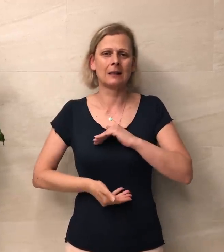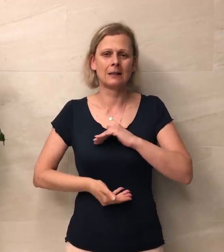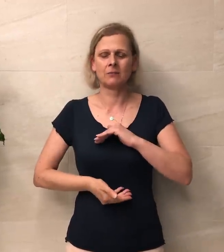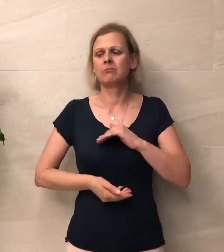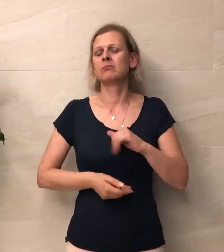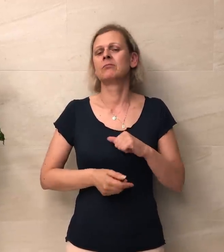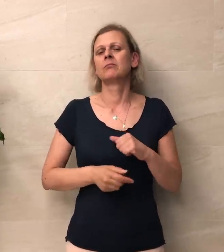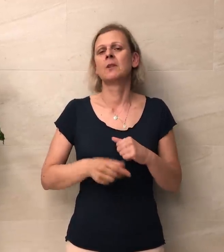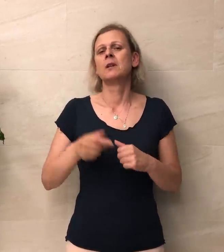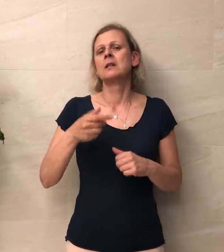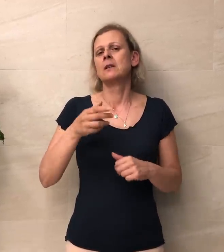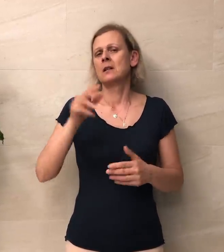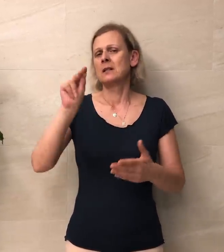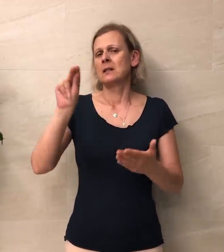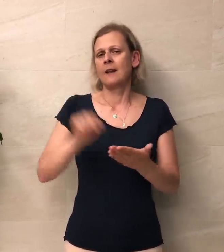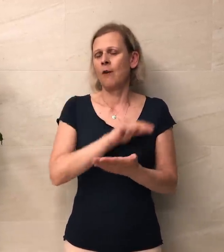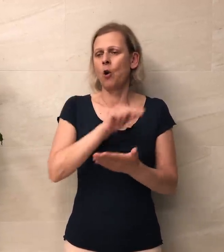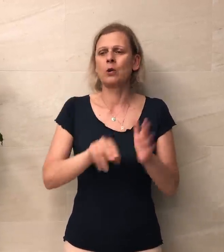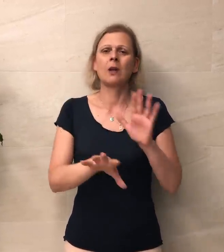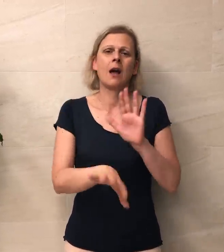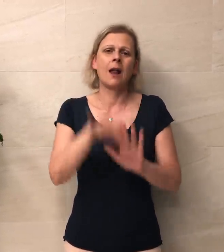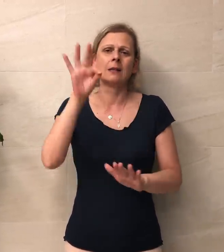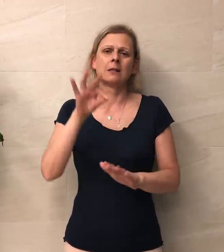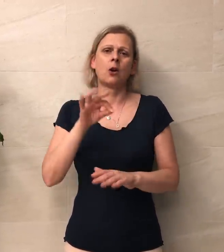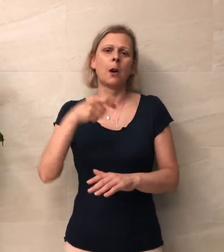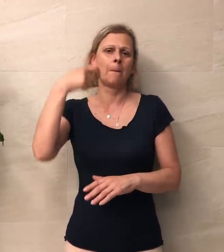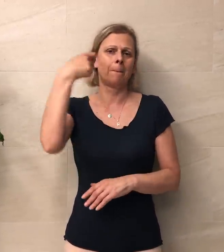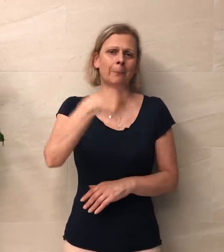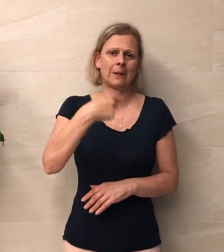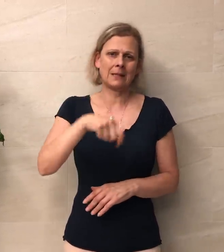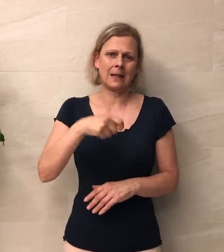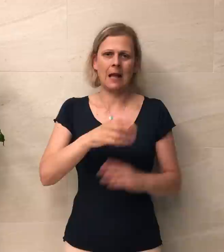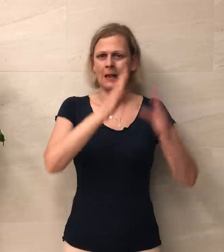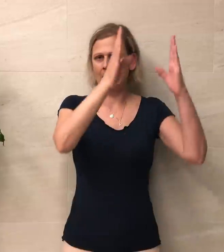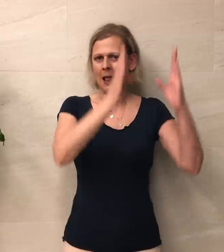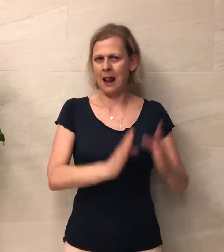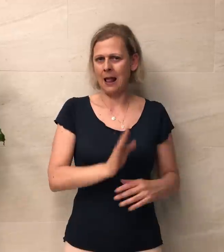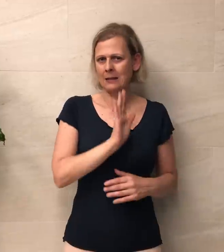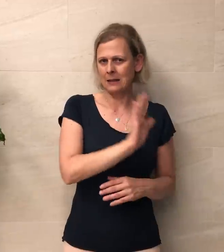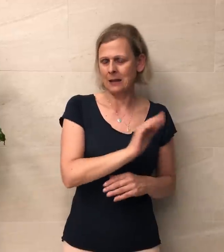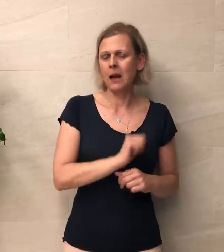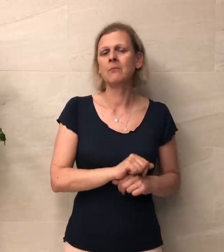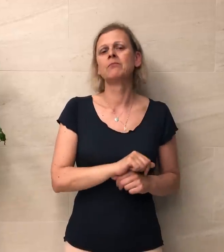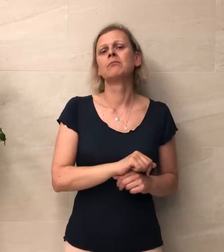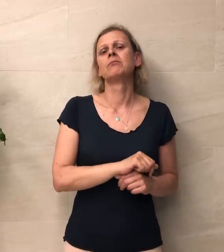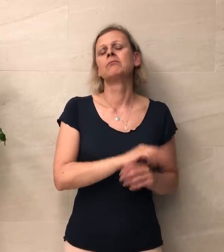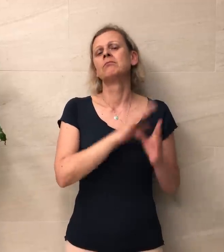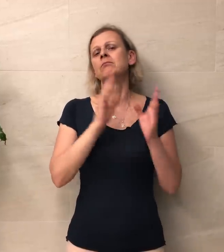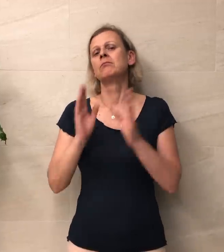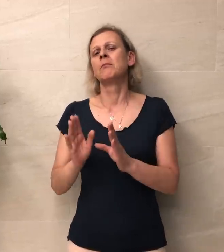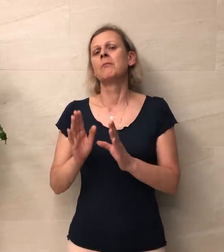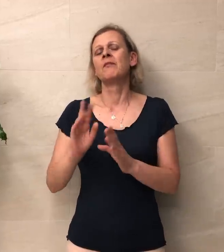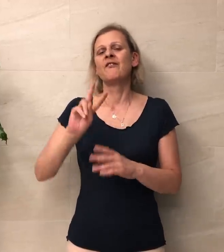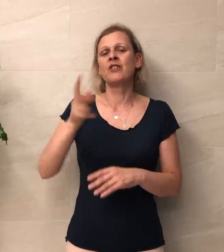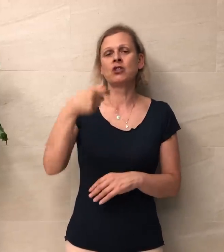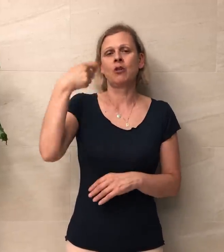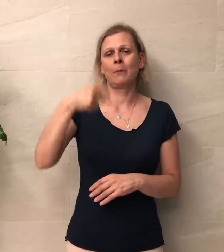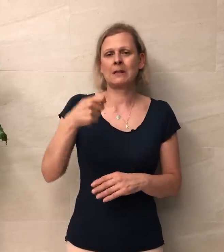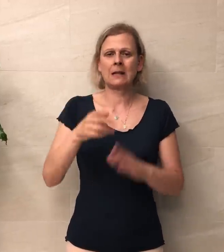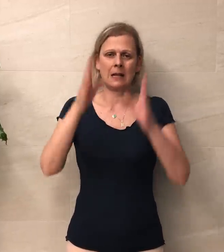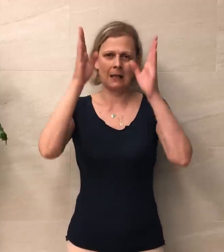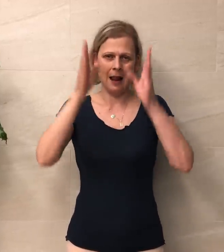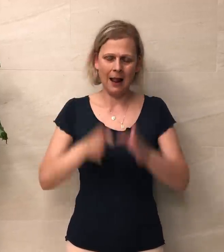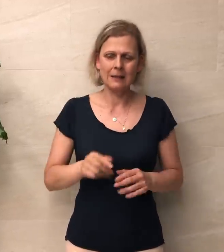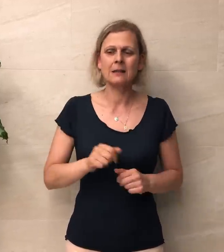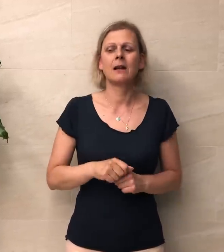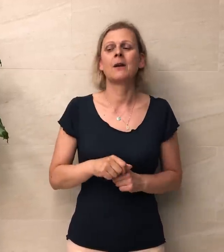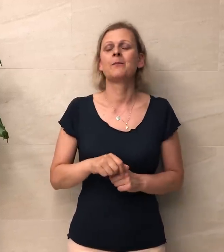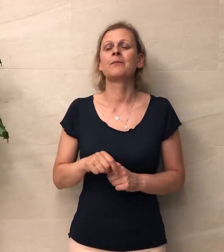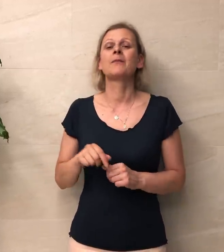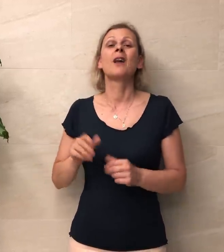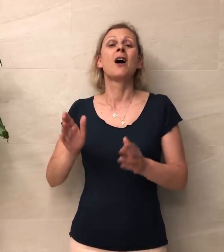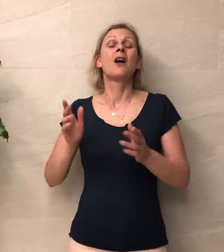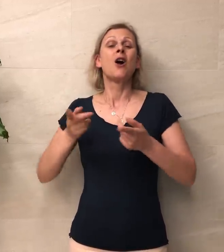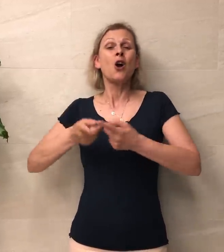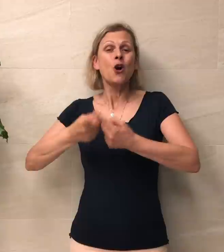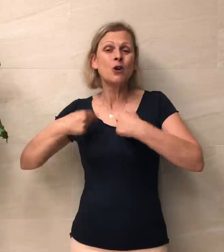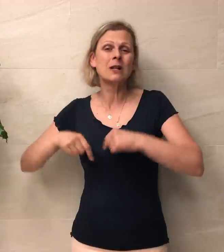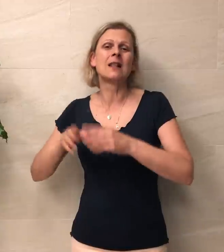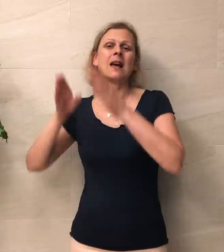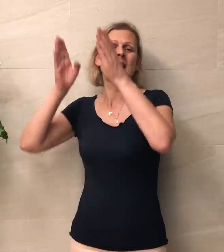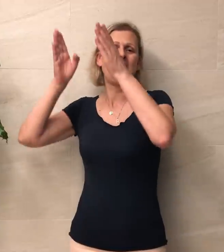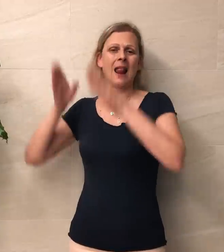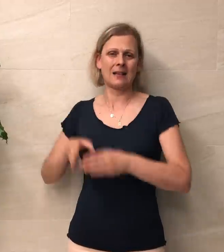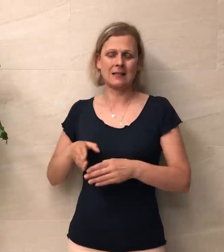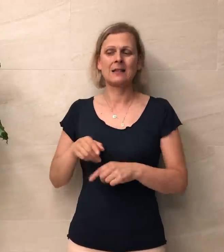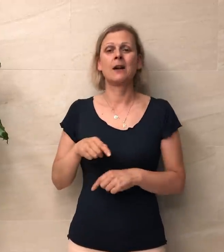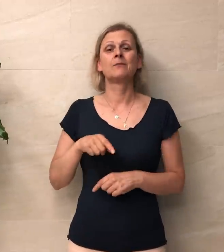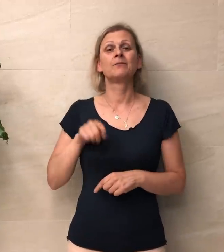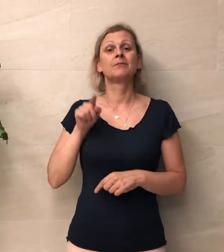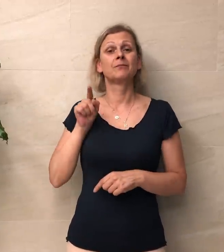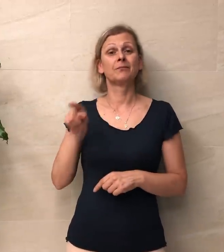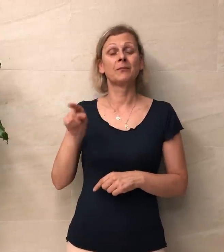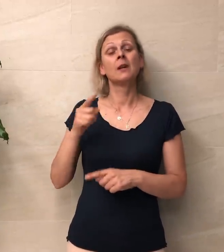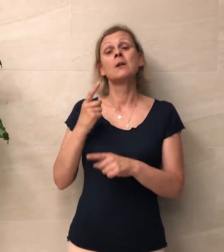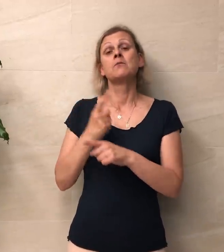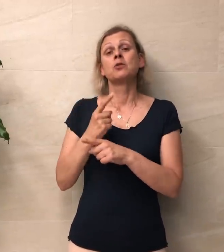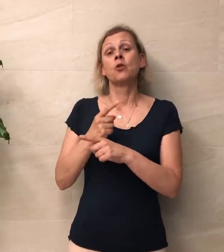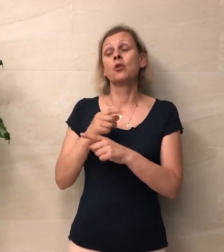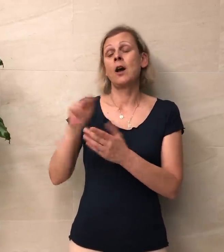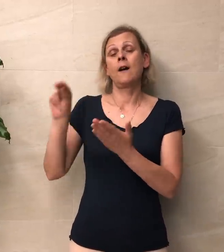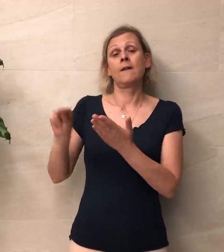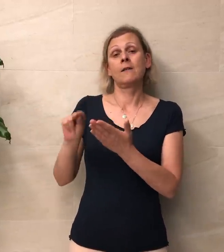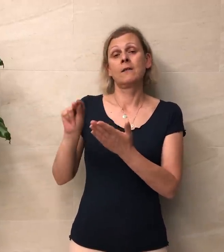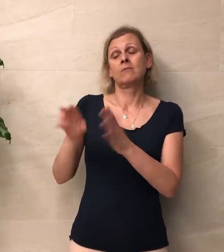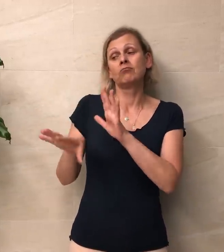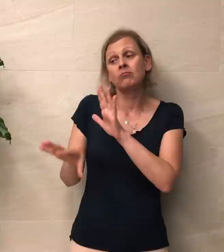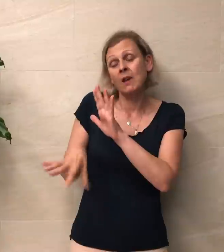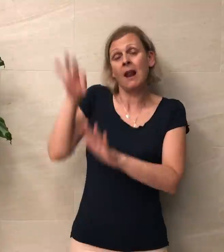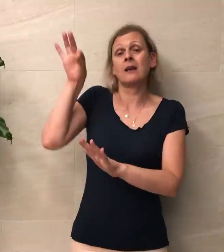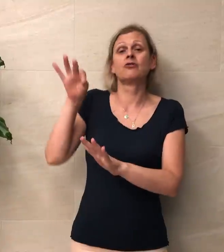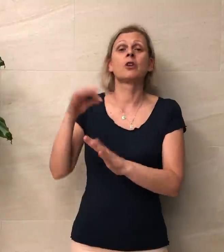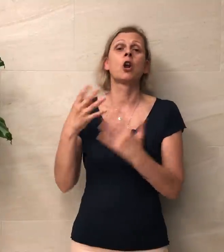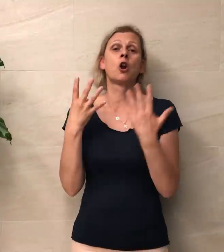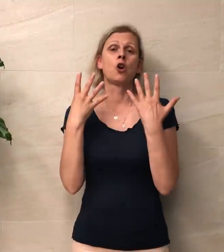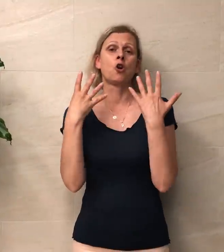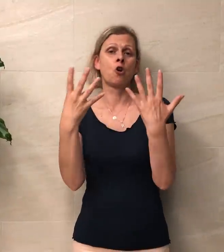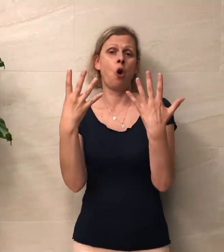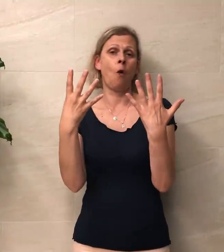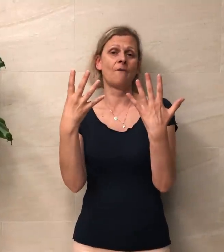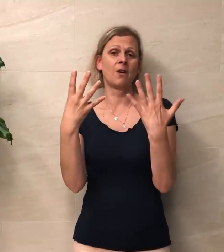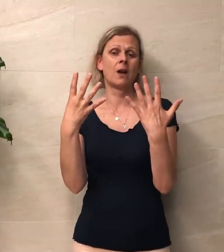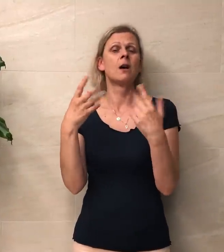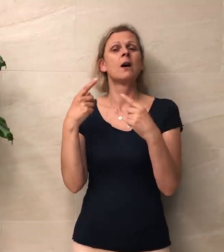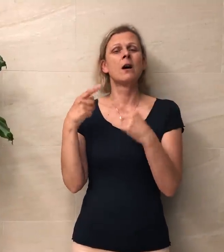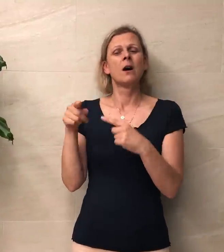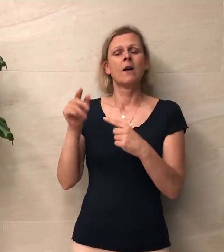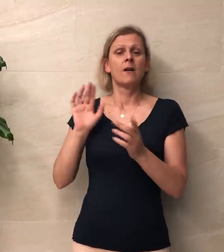per l’elezione del Presidente, del Vice Presidente e dei Membri; dei 14 candidati alla carica di Membro, ne verranno eletti 9 tra coloro che avranno ottenuto